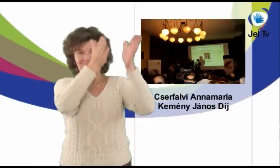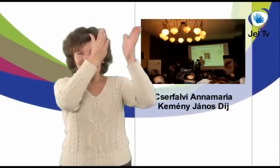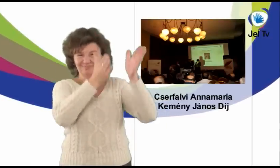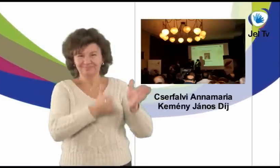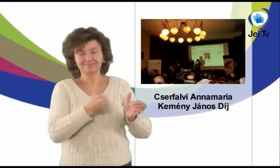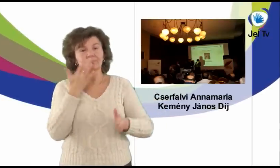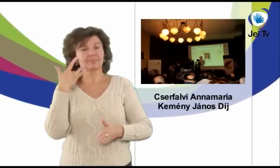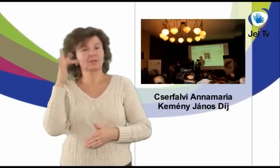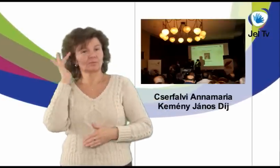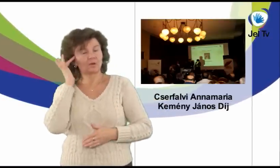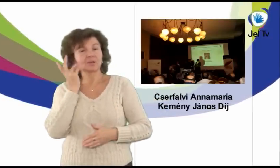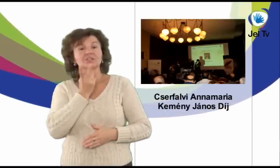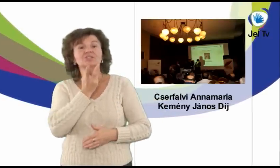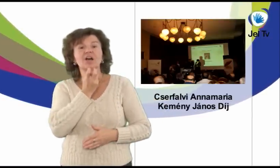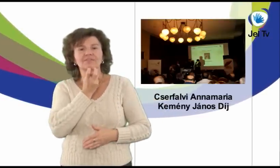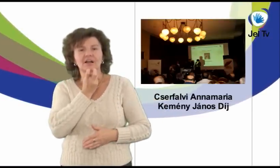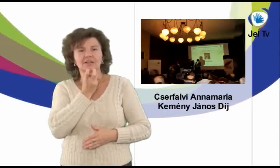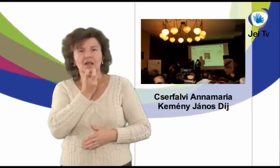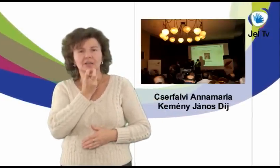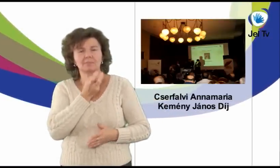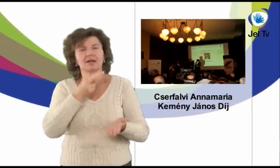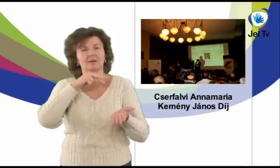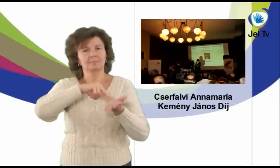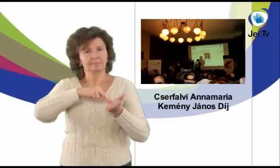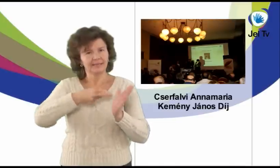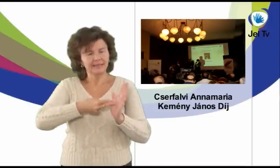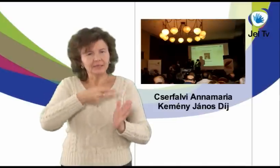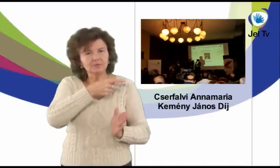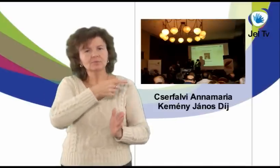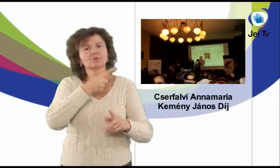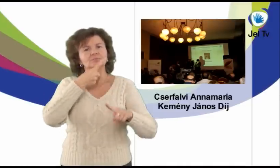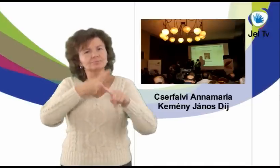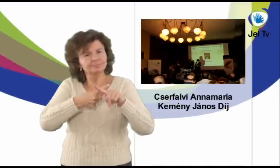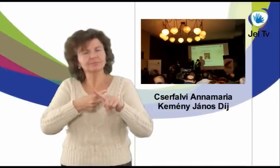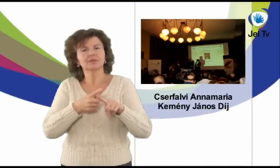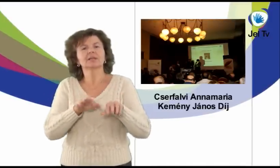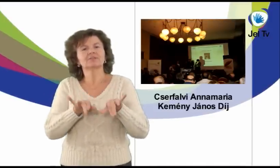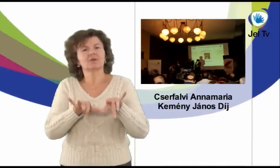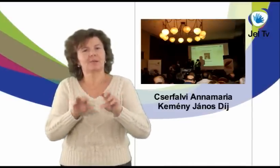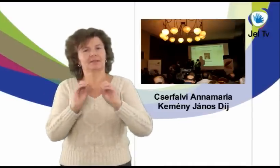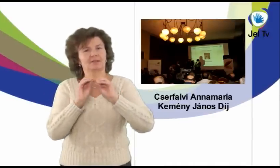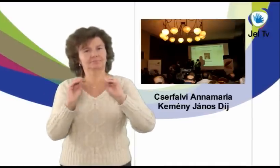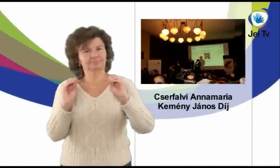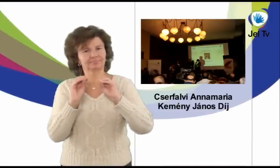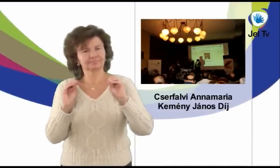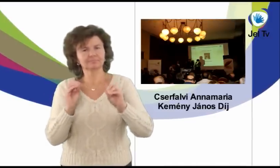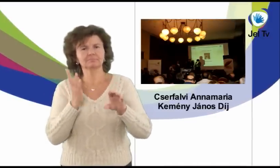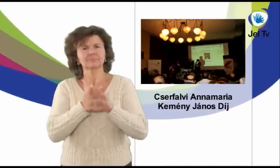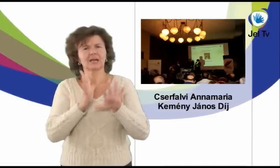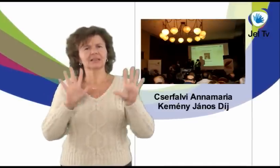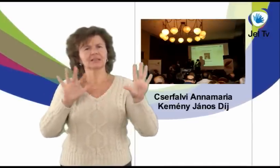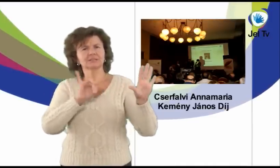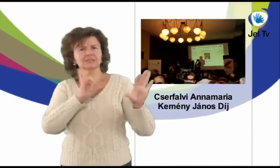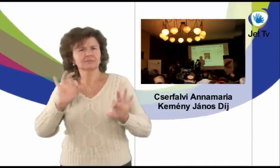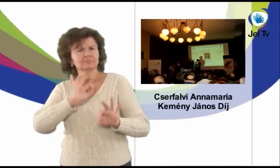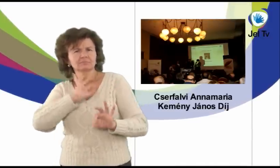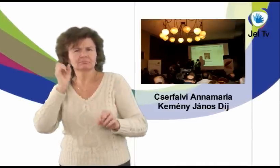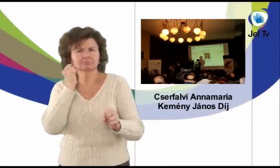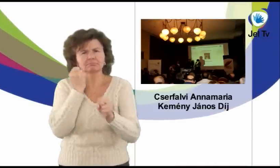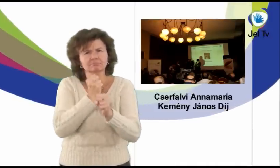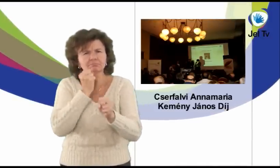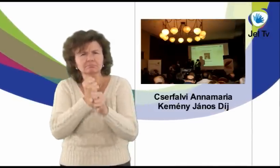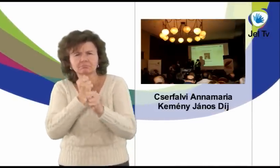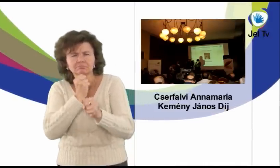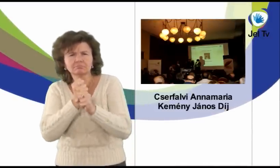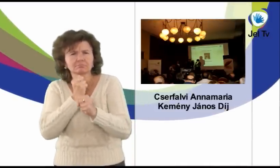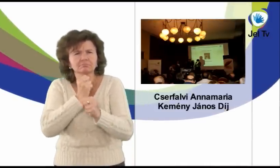Idén a díjat egy nagyothalló személy kapta, Cserfalvi Annamária, aki mérnök és informatikai oktató is, 10 éve keményen dolgozik a szakmában.